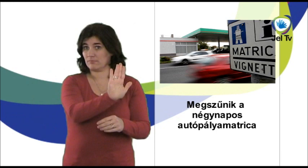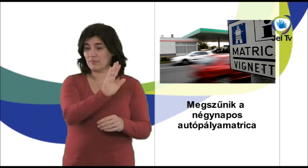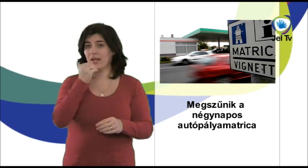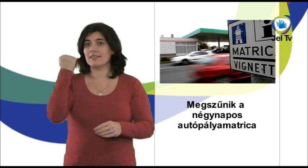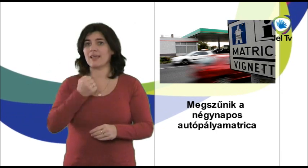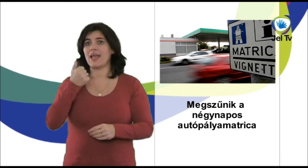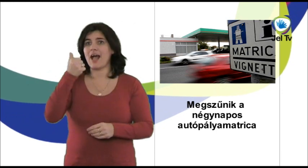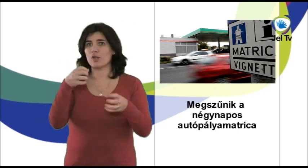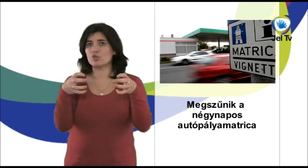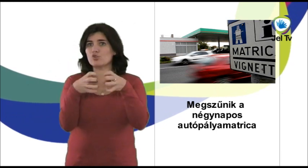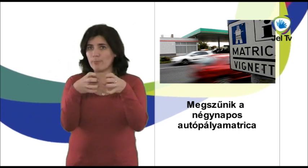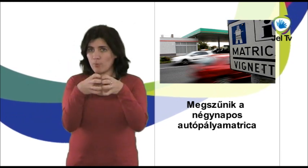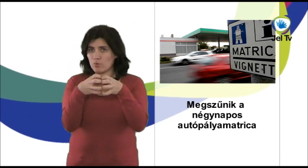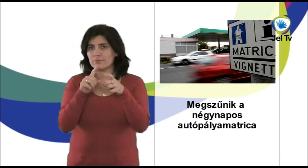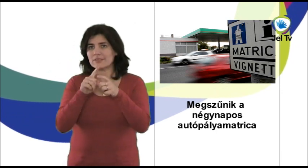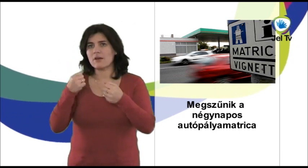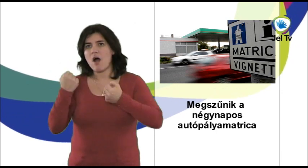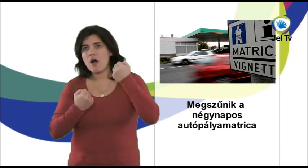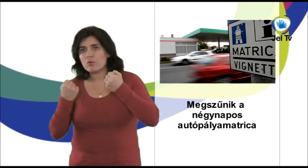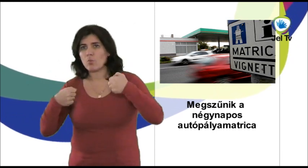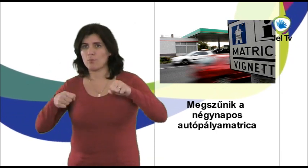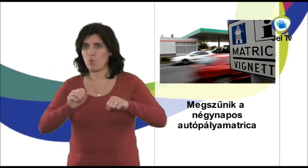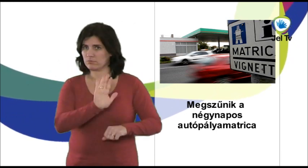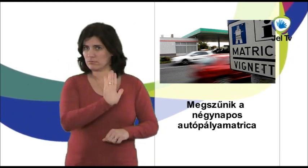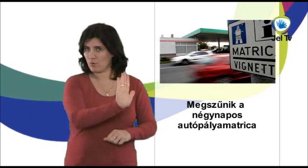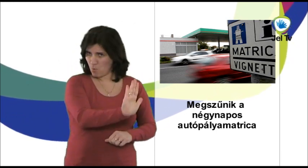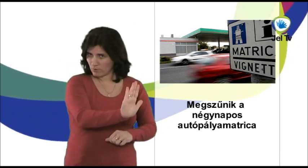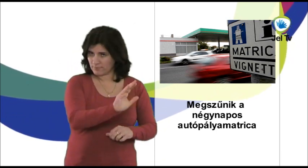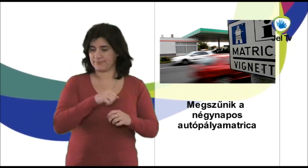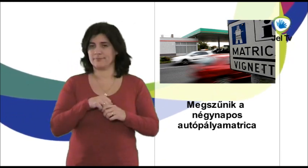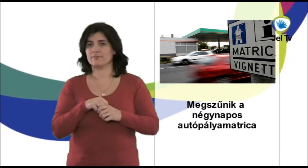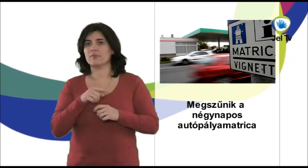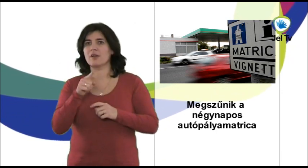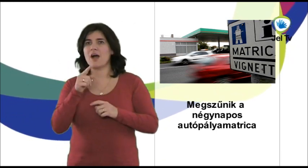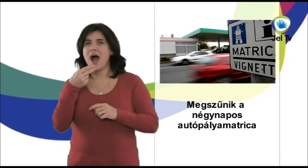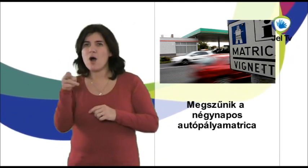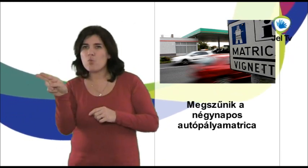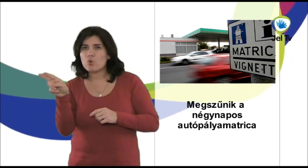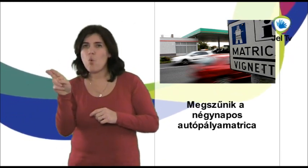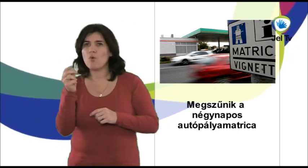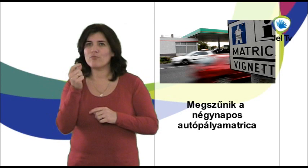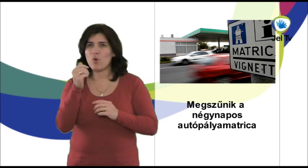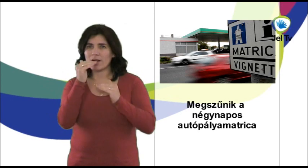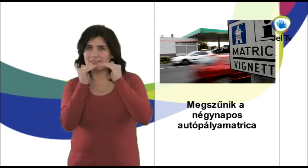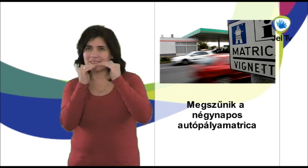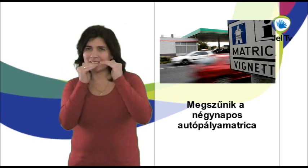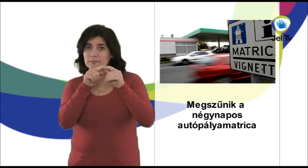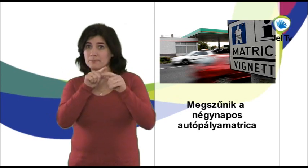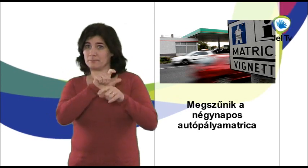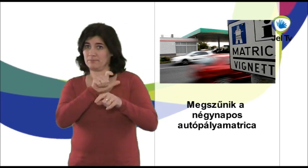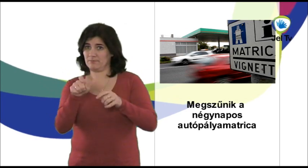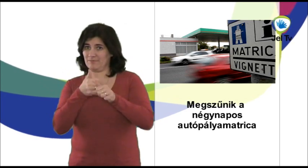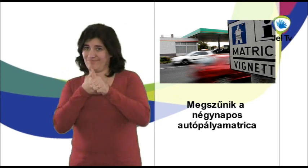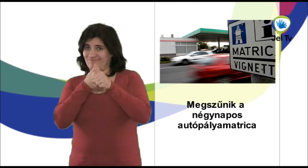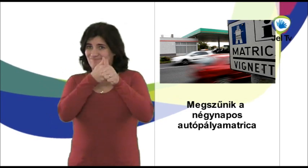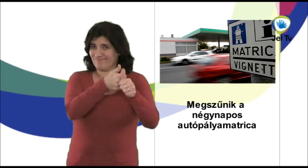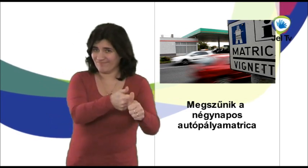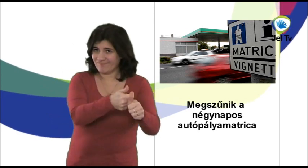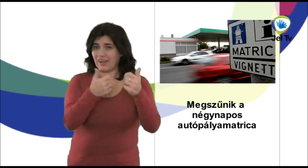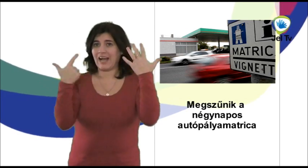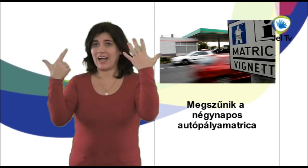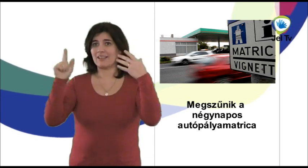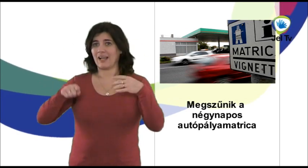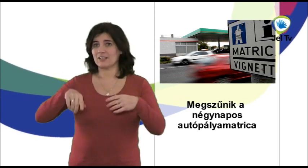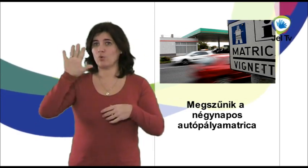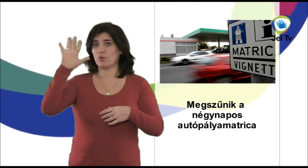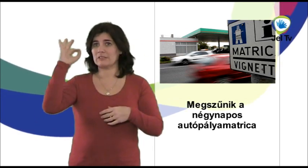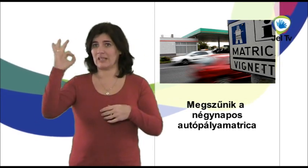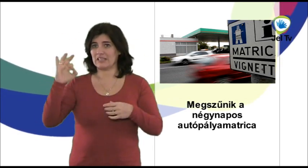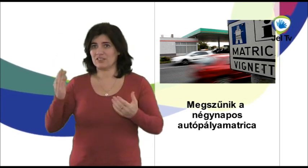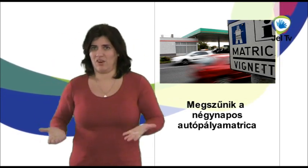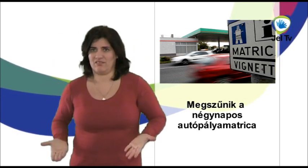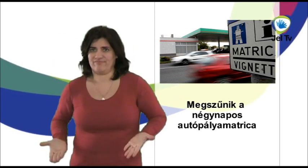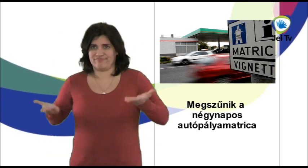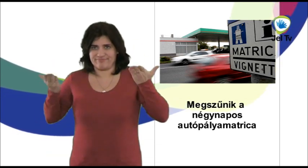D1 csoport, mint autó, motor euró-forint árfolyam miatt 7,5%-kal emelkedik.